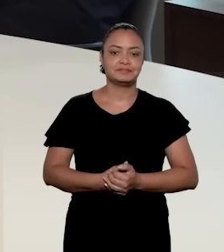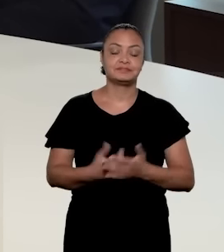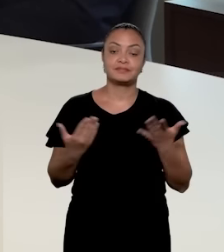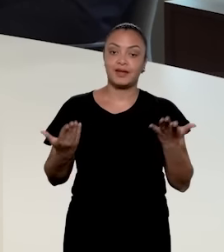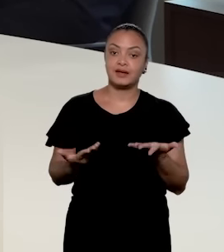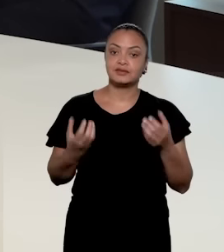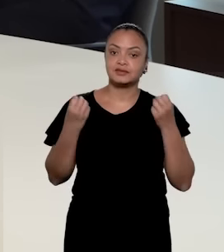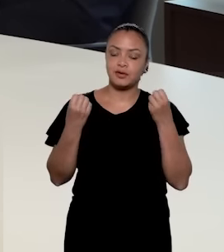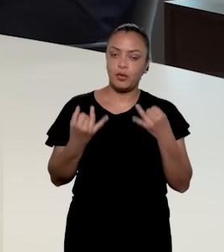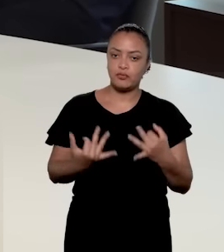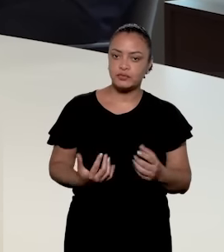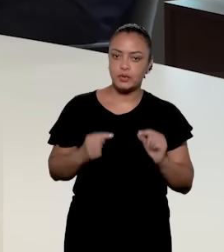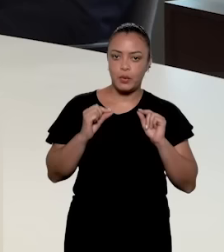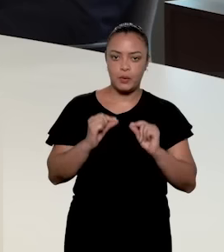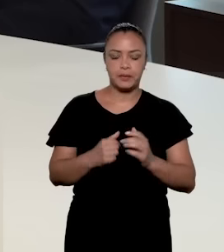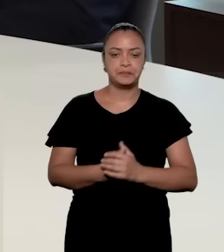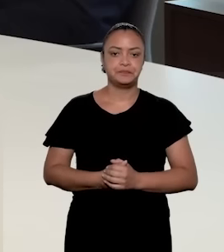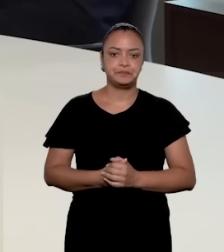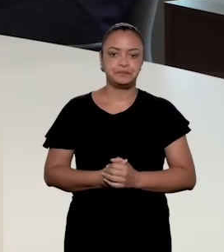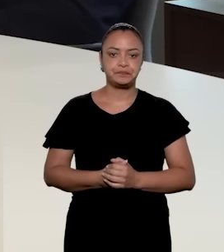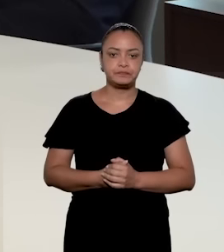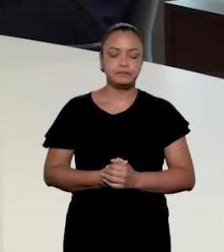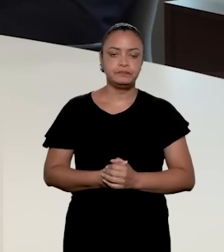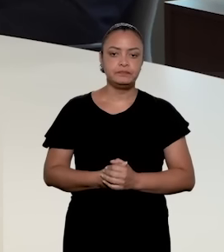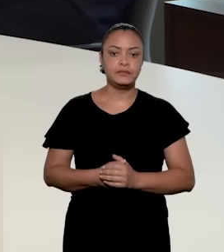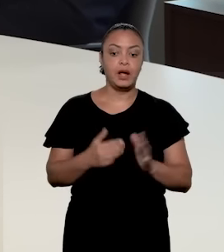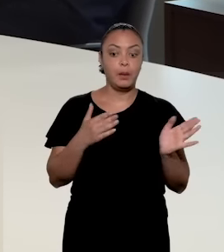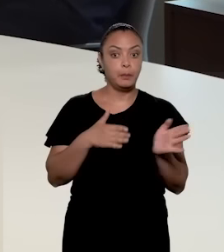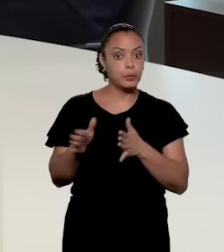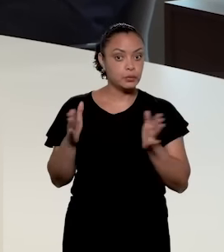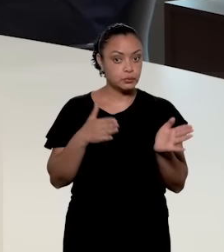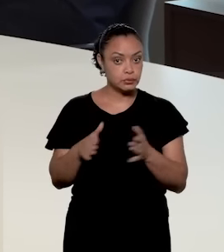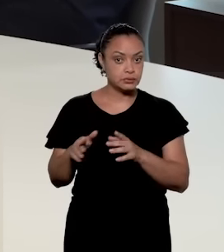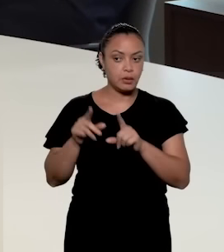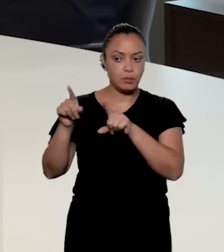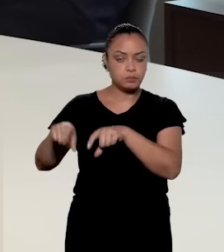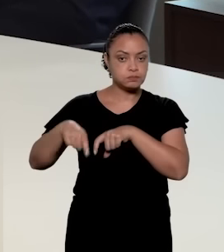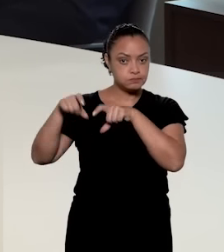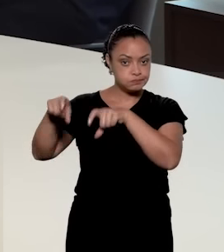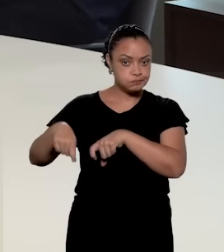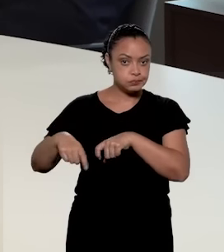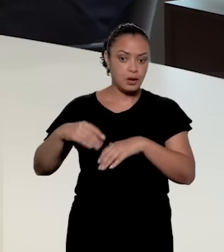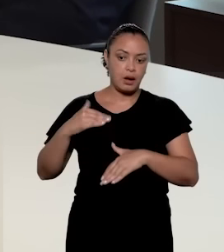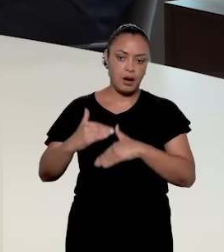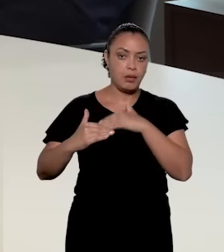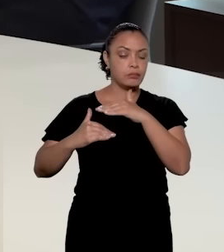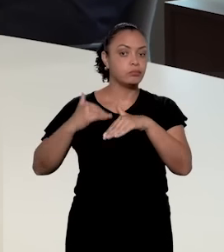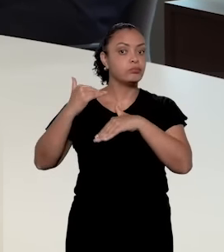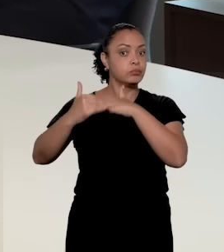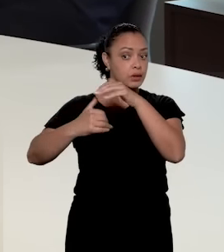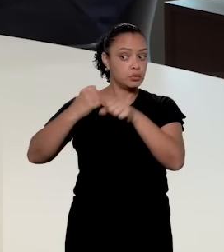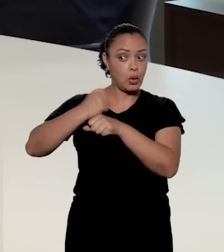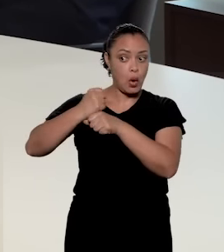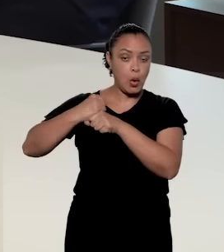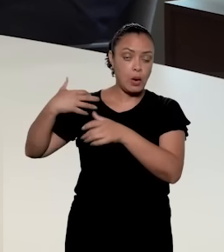a gente falou aqui sobre o potencial, o quanto a nossa produção agrícola cresceu nos últimos anos